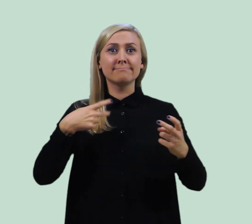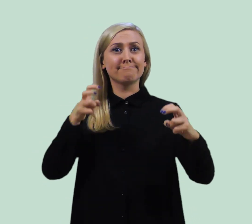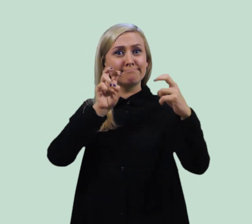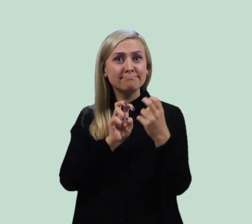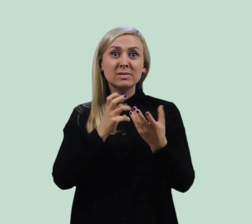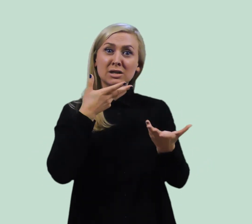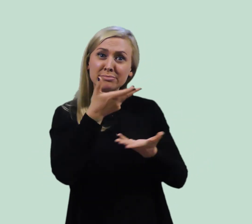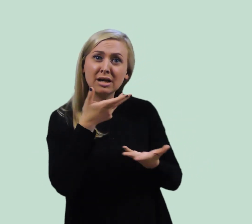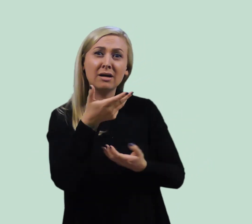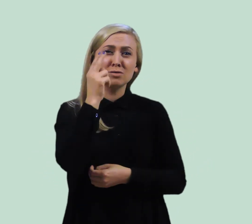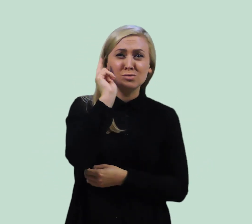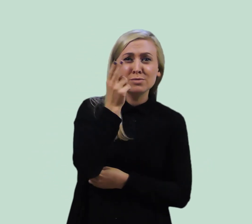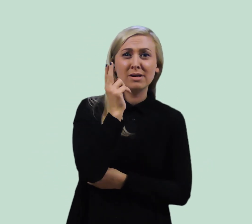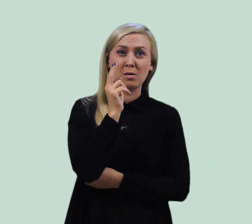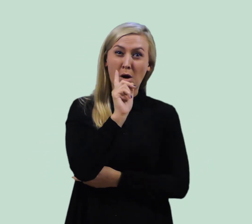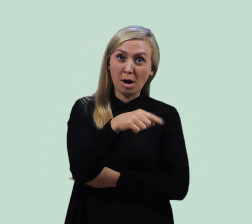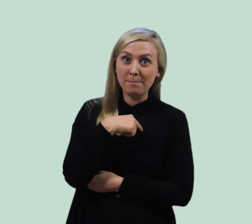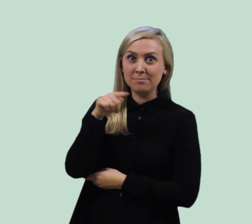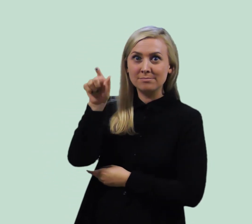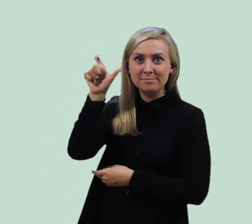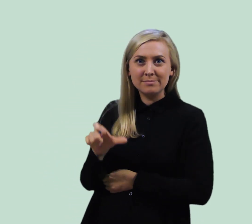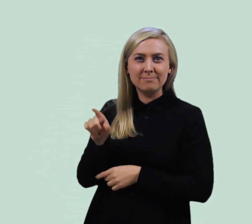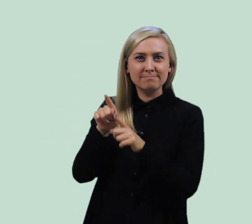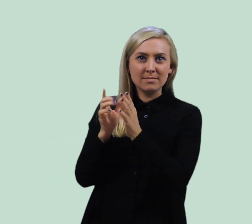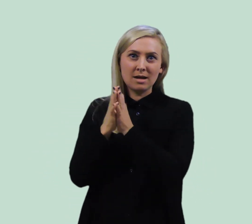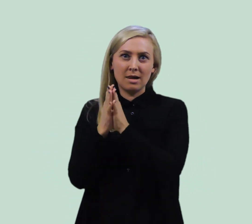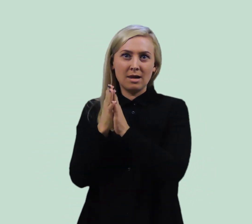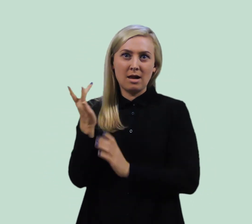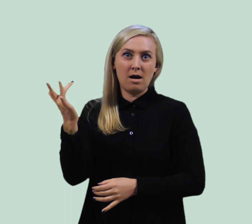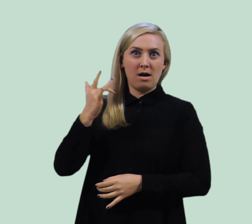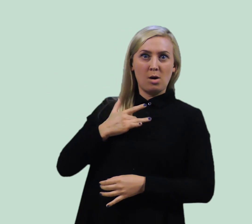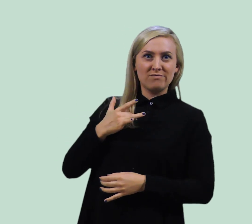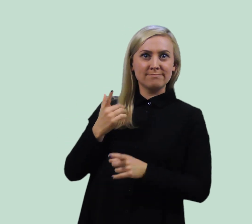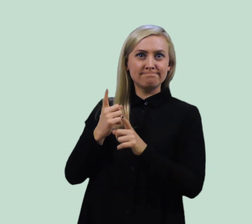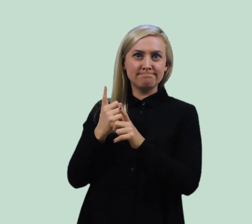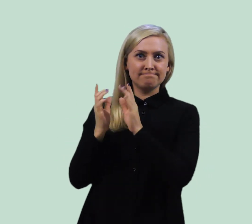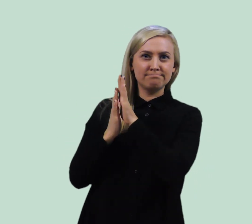Lass dich beraten und überlege, welche Schritte du gehen möchtest.